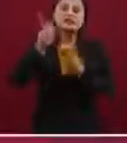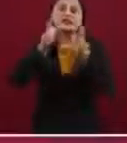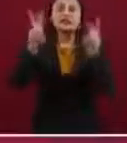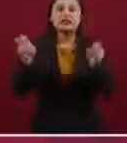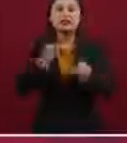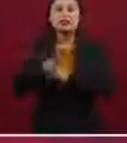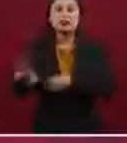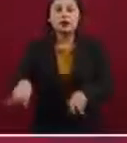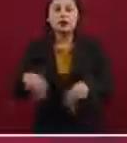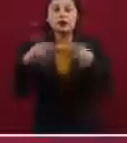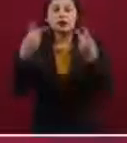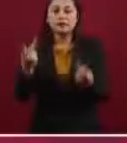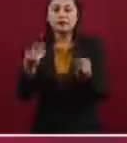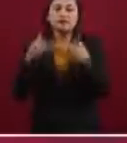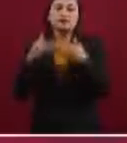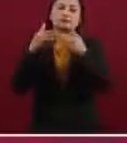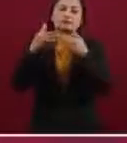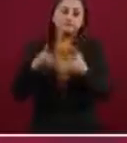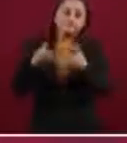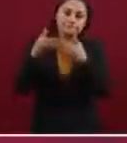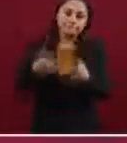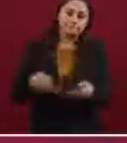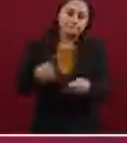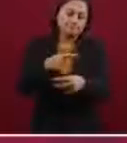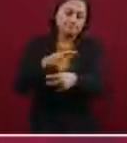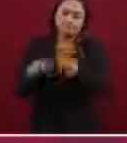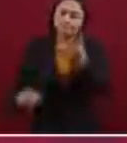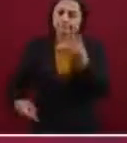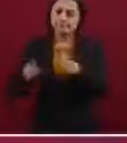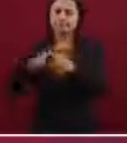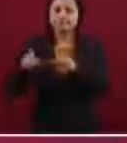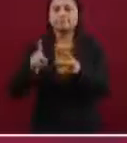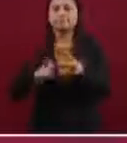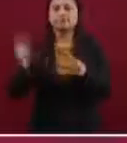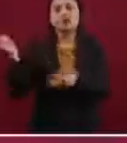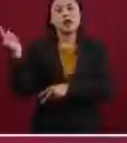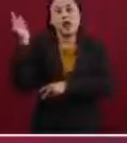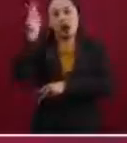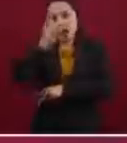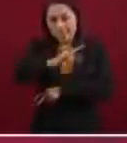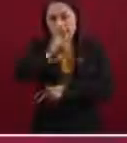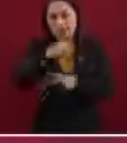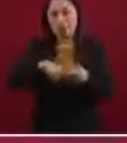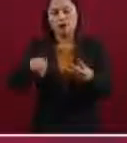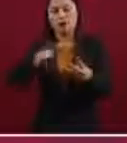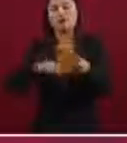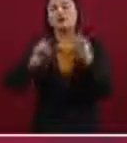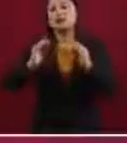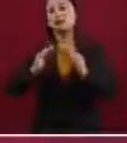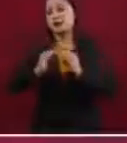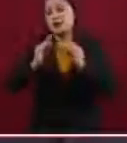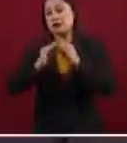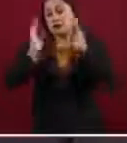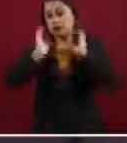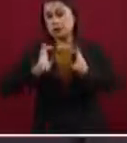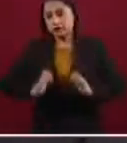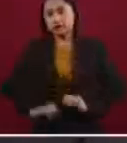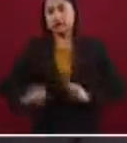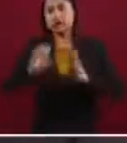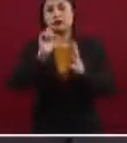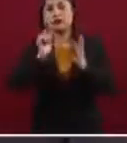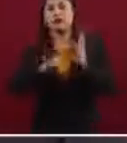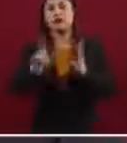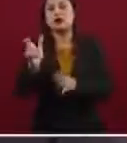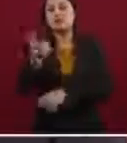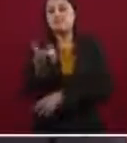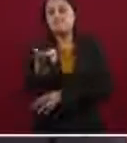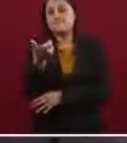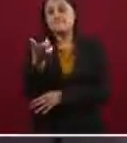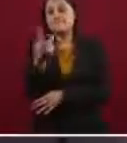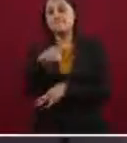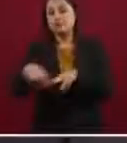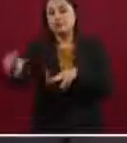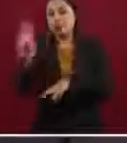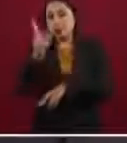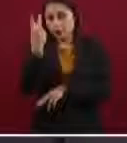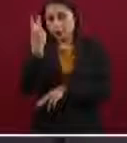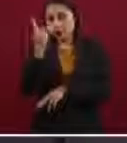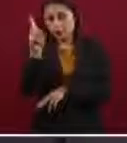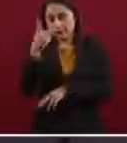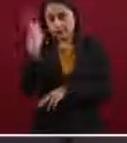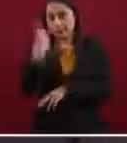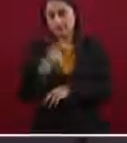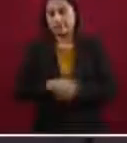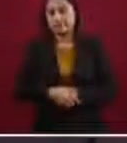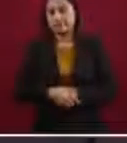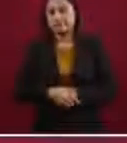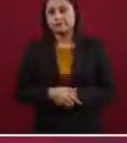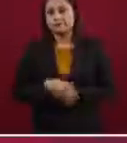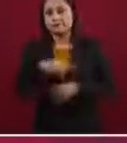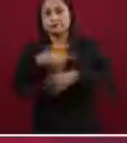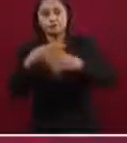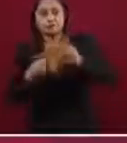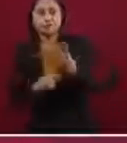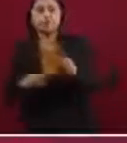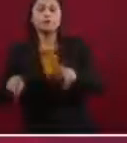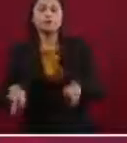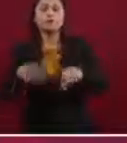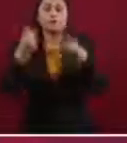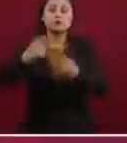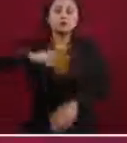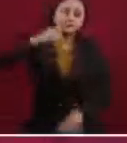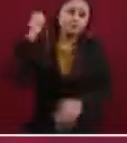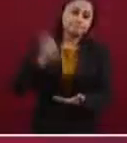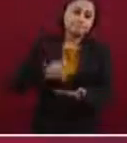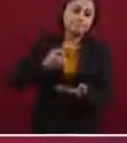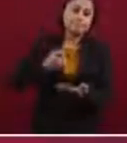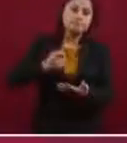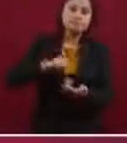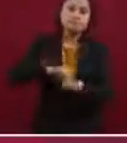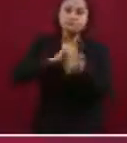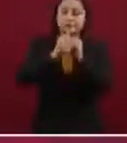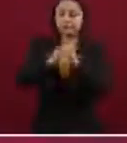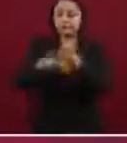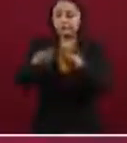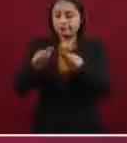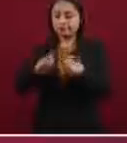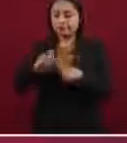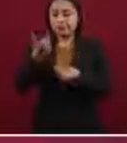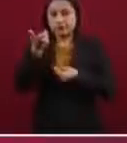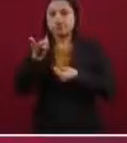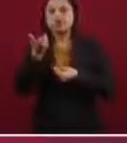aviones, residencias y numerario, es decir dólares, para lo mismo, para lo que se requiera.